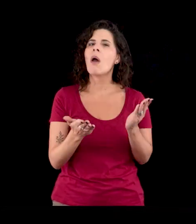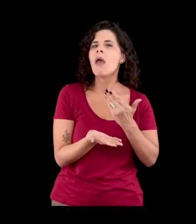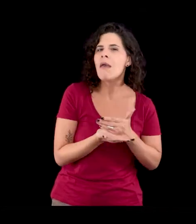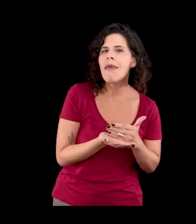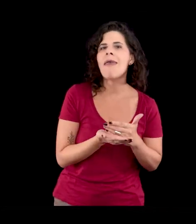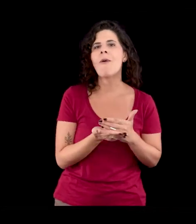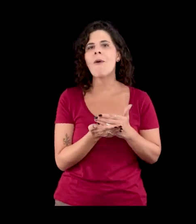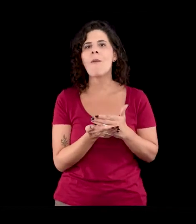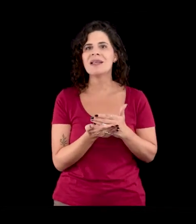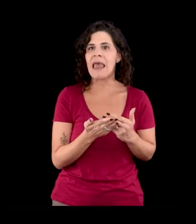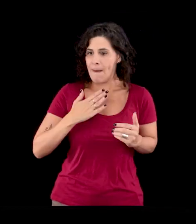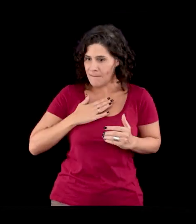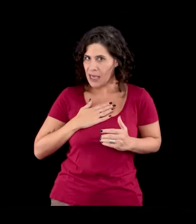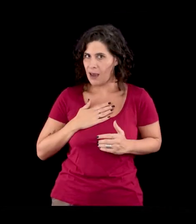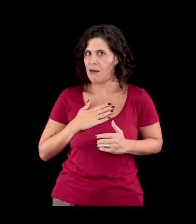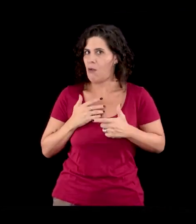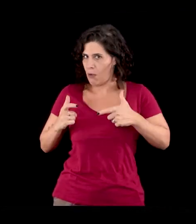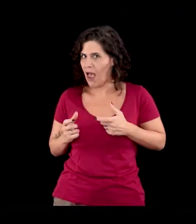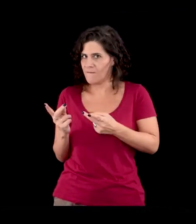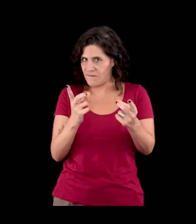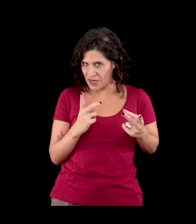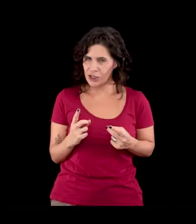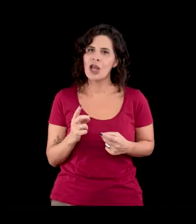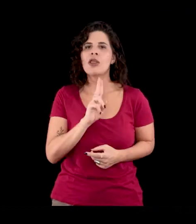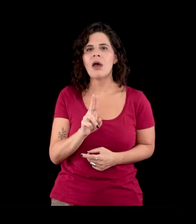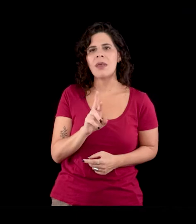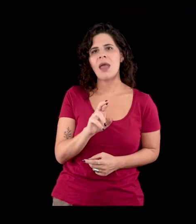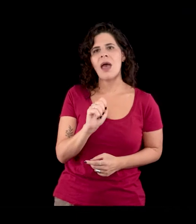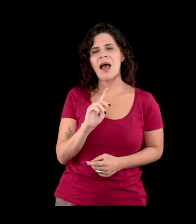Nesse período comecei com a minha galeria – Galeria Raquel Arnaud –